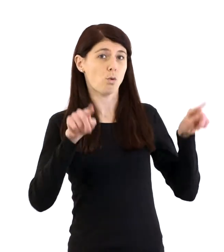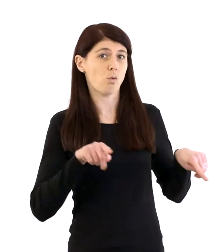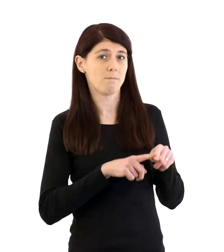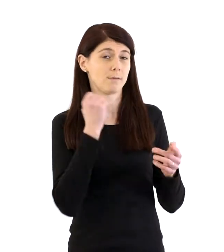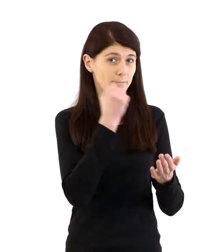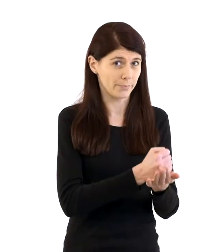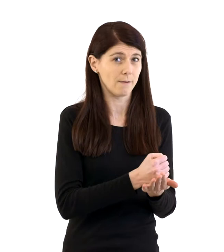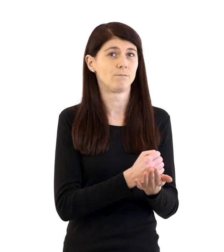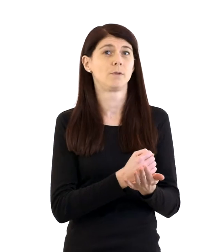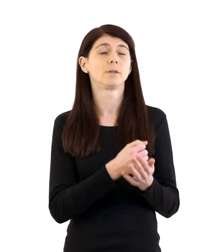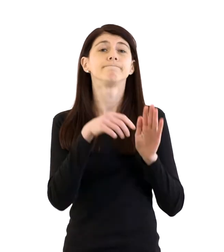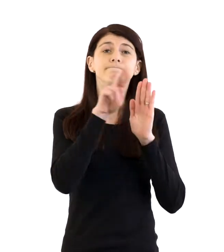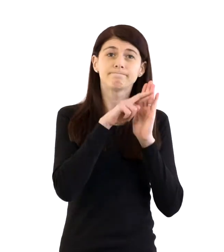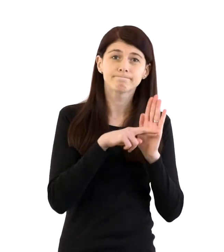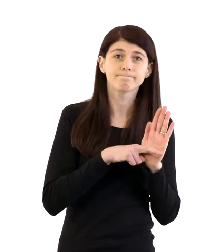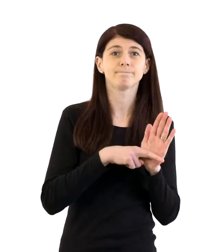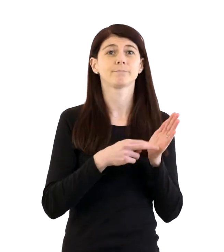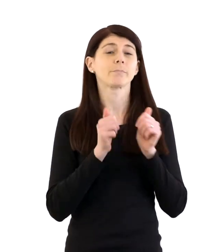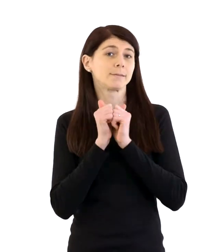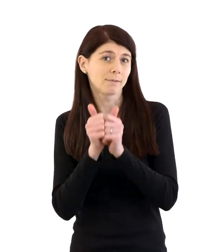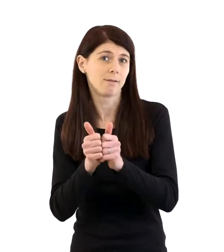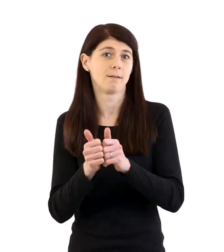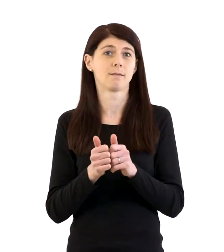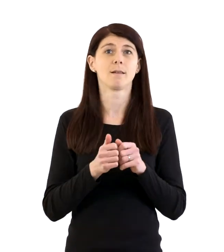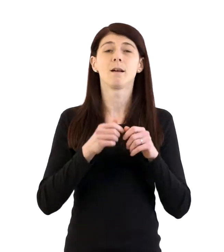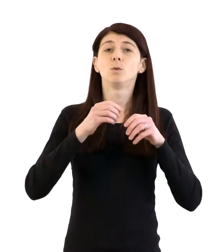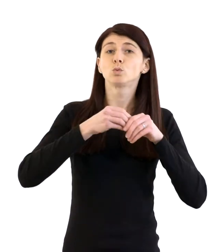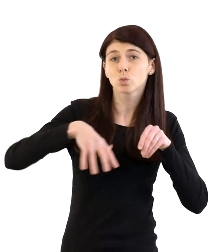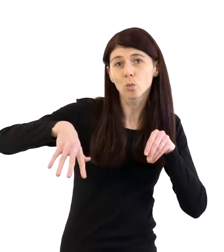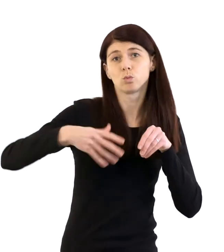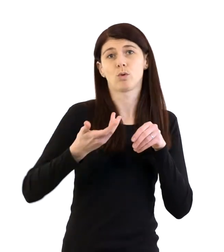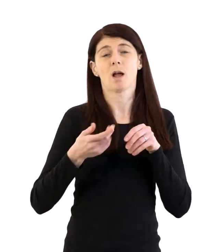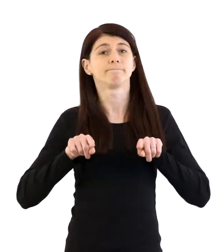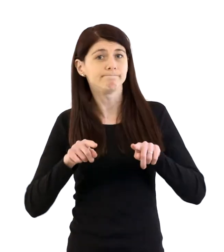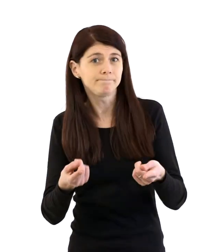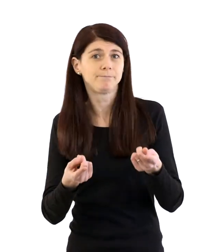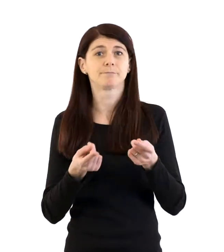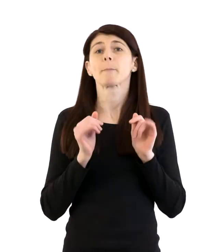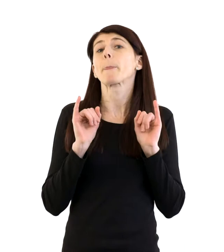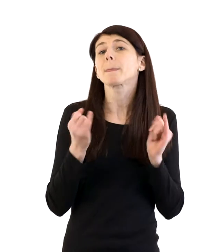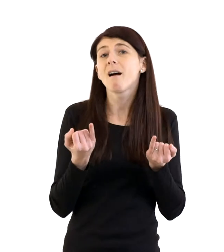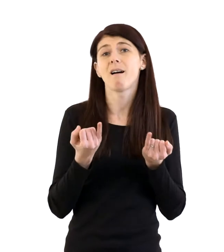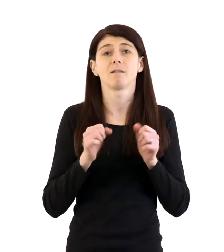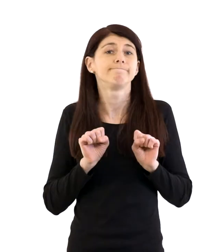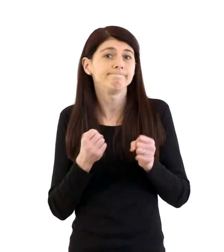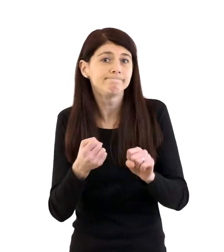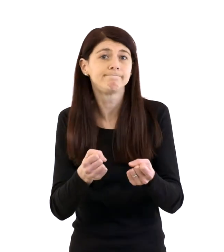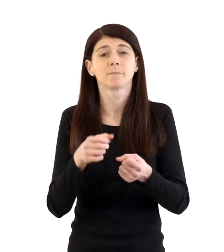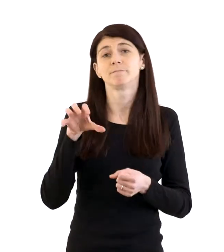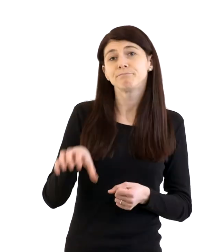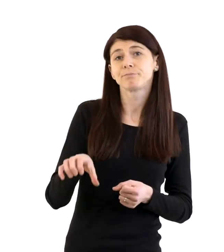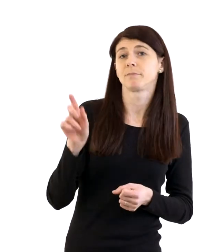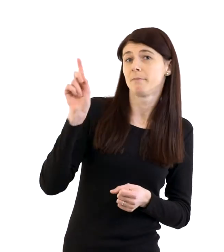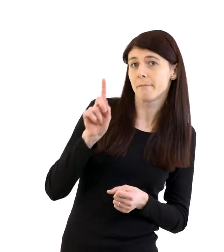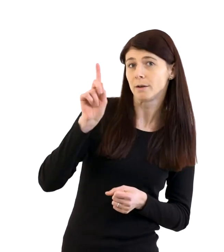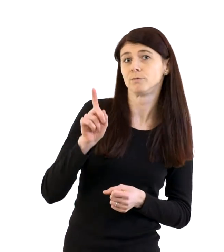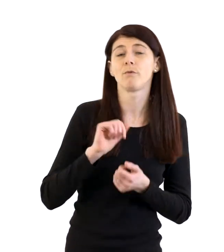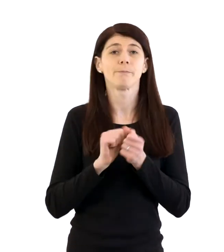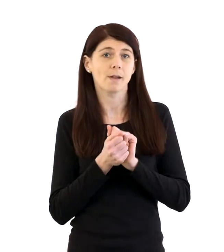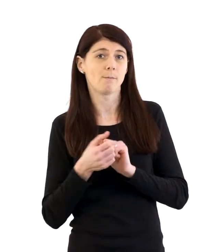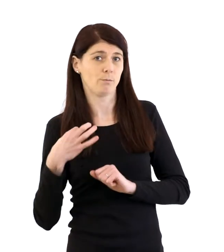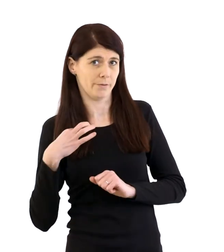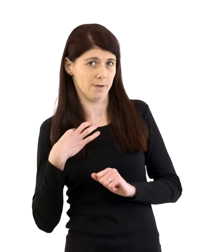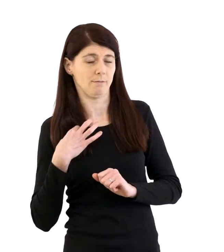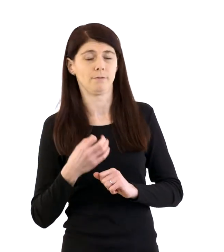Jest to akt prawny regulujący zadania, strukturę organizacyjną i sposób działania podmiotu publicznego lub prywatnego.